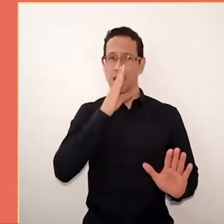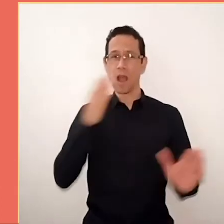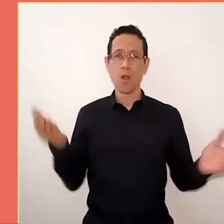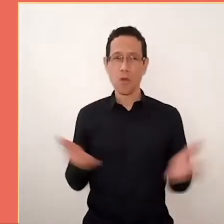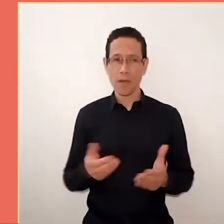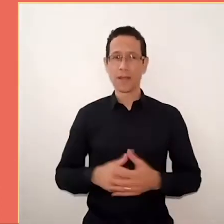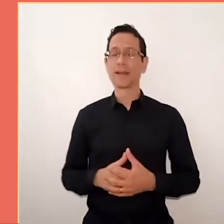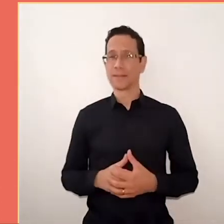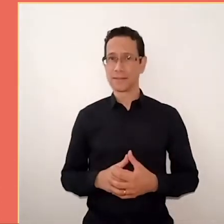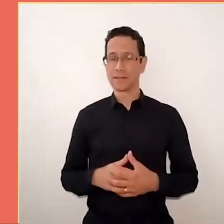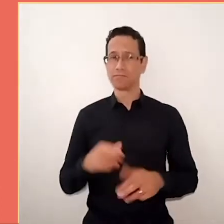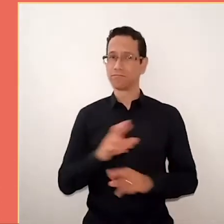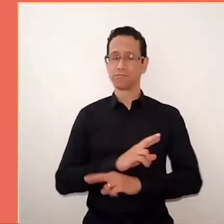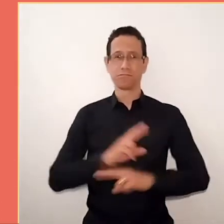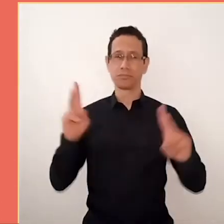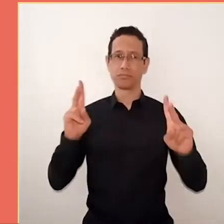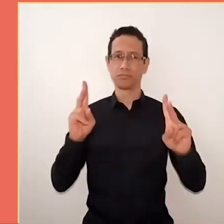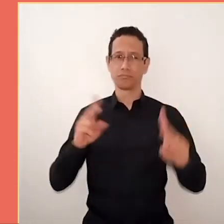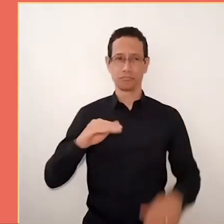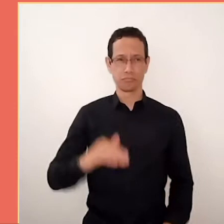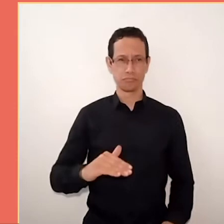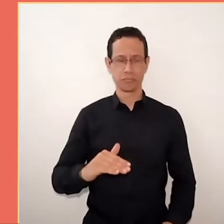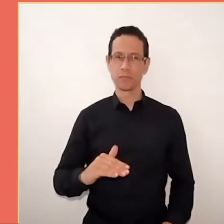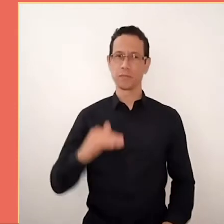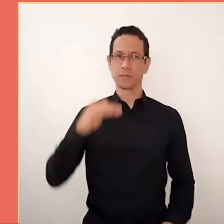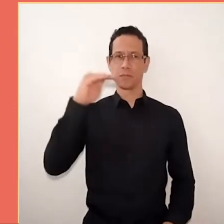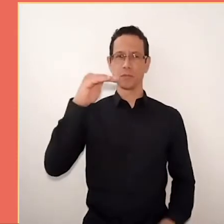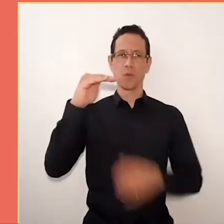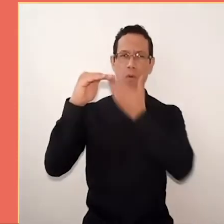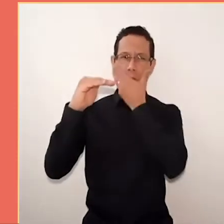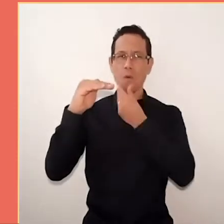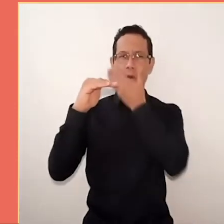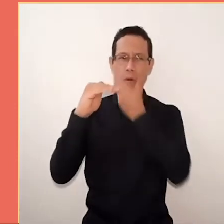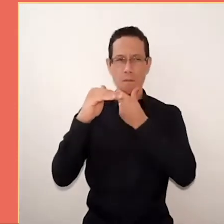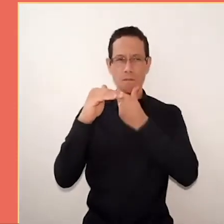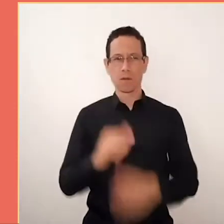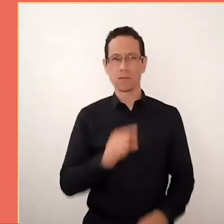Não era mais um indefeso menino, era um homem, e como tal, não poderia calar diante da injustiça